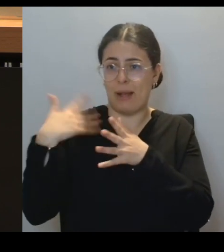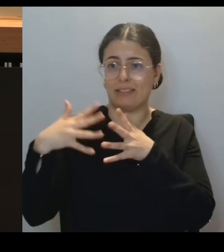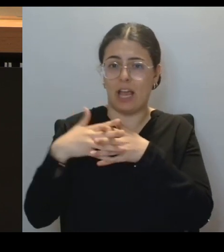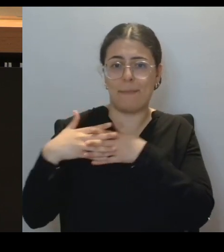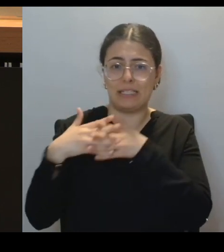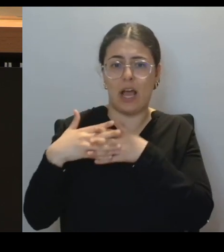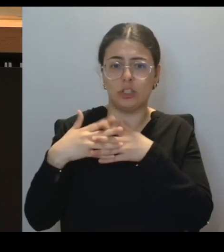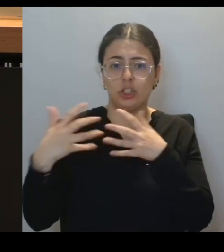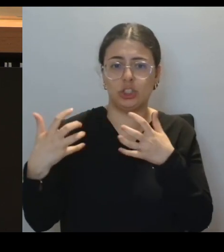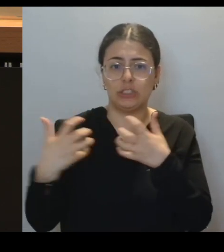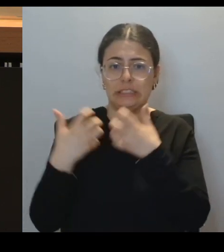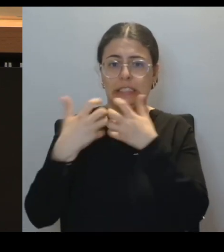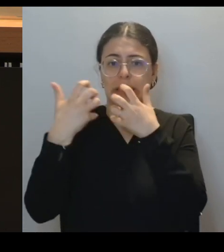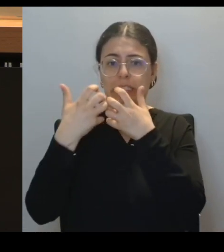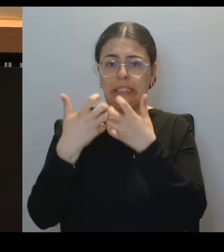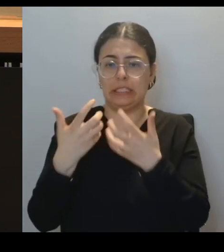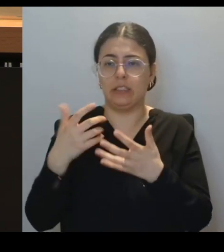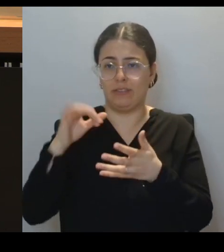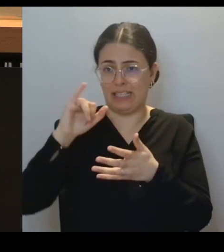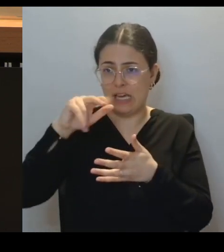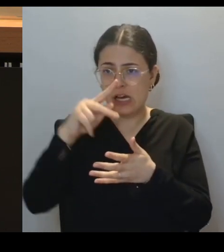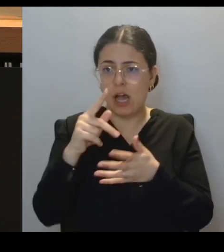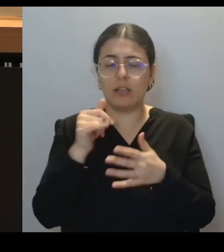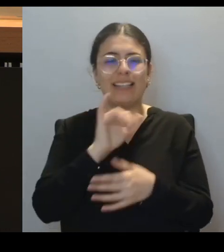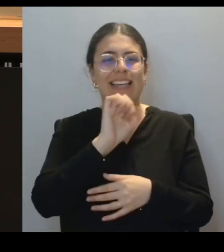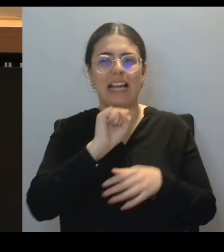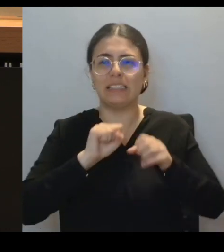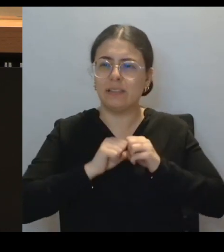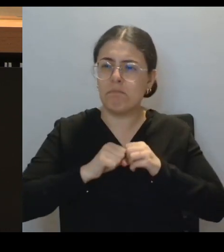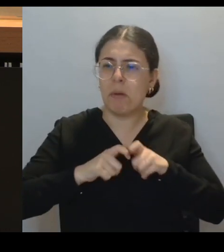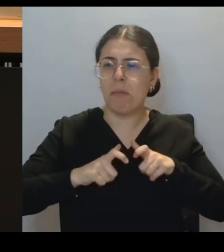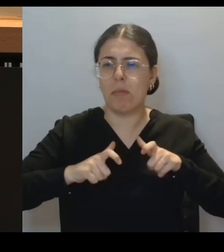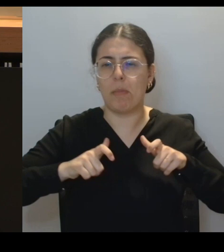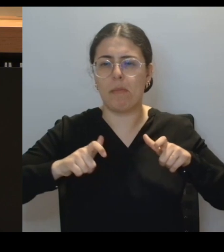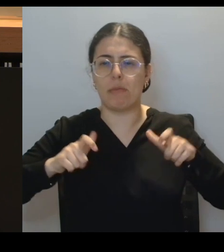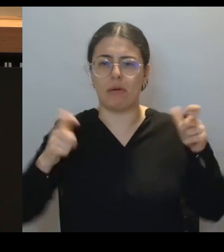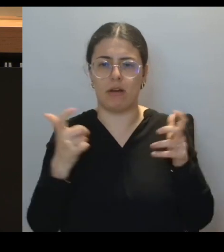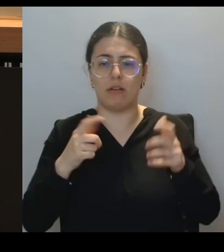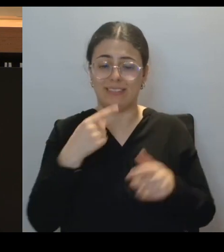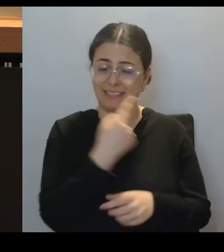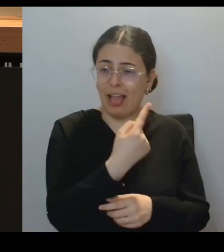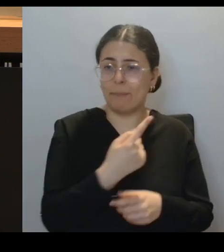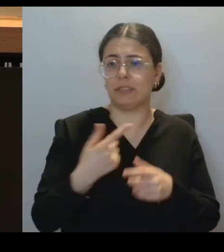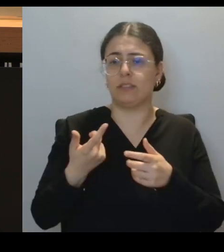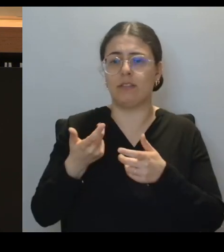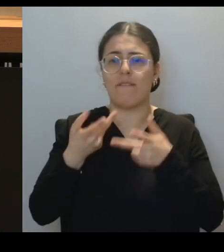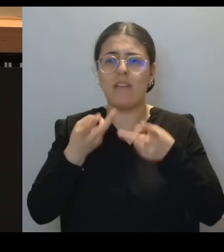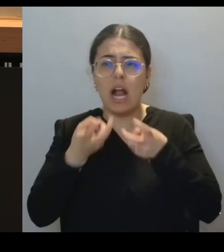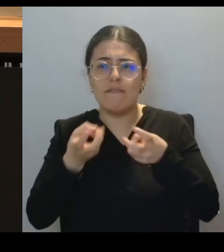aus, der mordend und vergewaltigend durch die Region zog. Innerhalb weniger Monate wurden bis zu